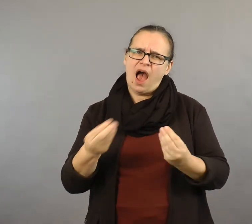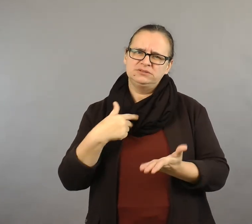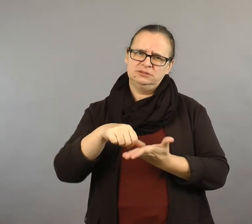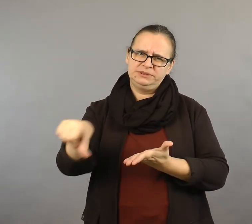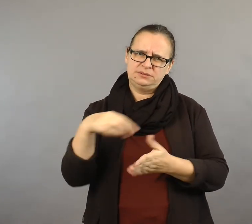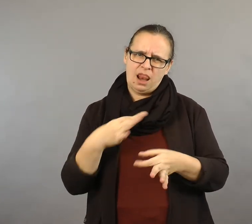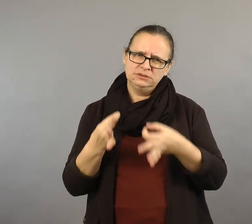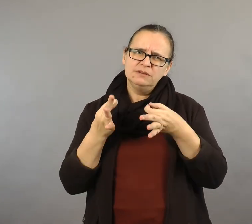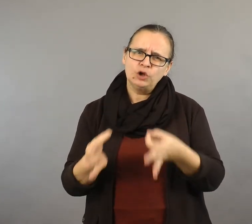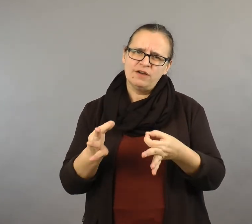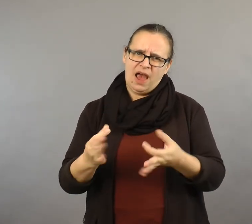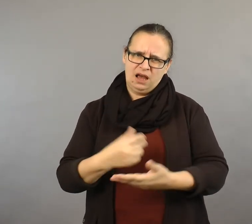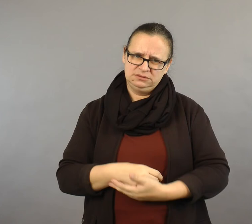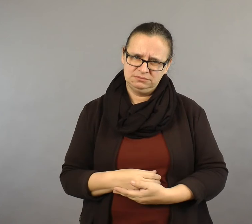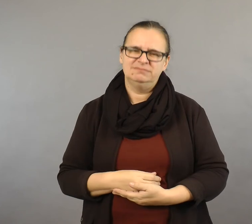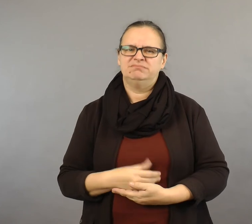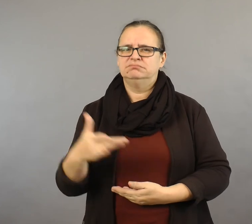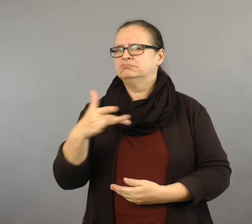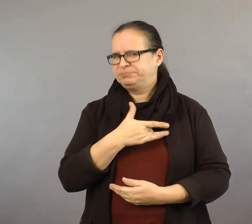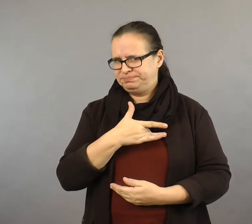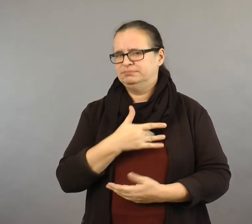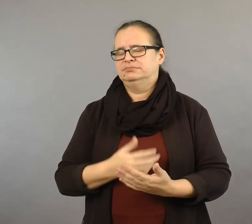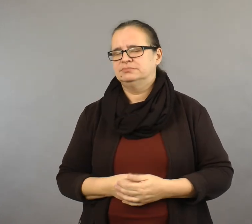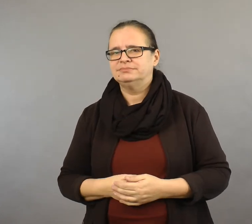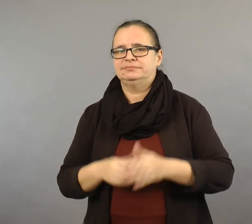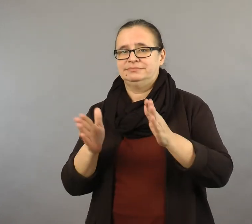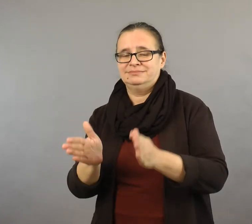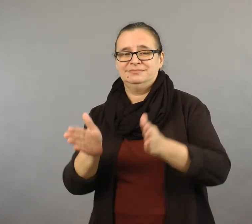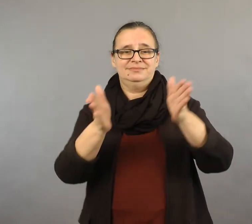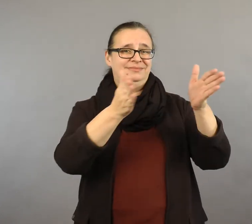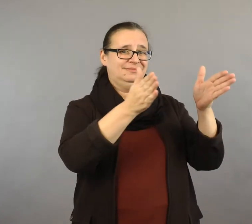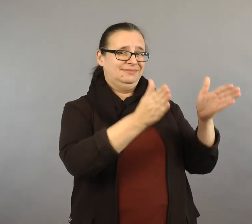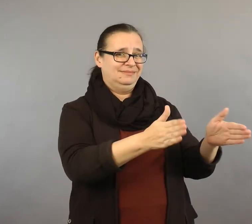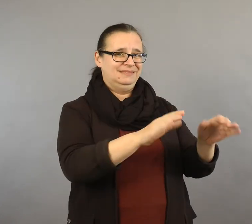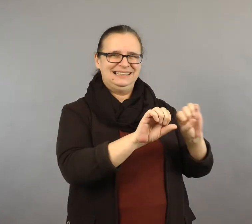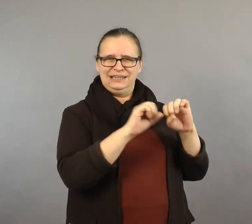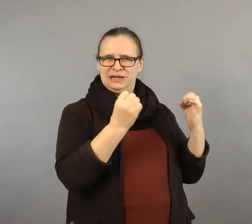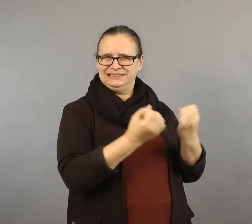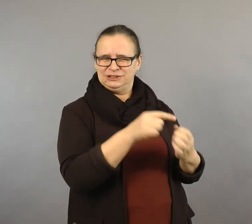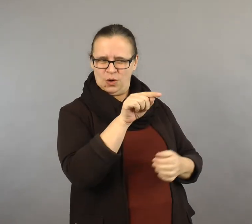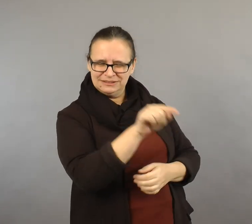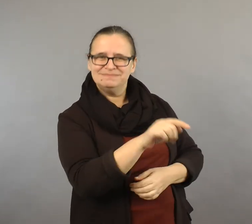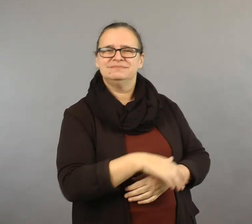Für was soll ich noch mehr bezahlen? Noch ein anderes Beispiel